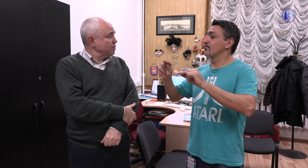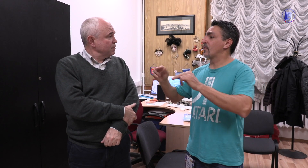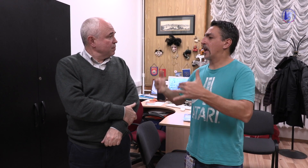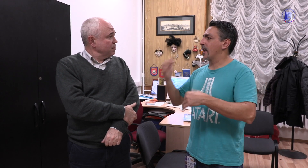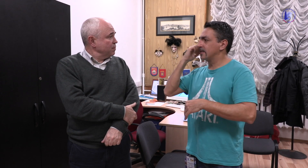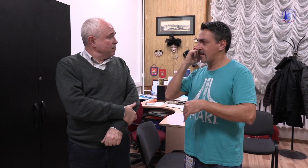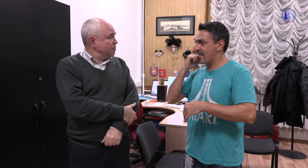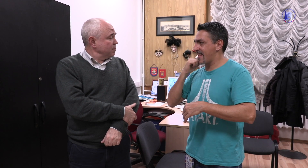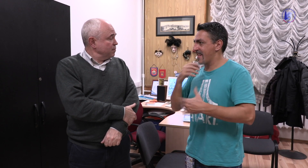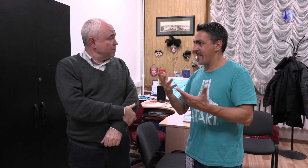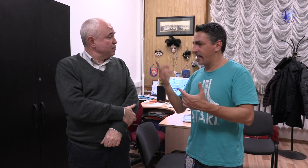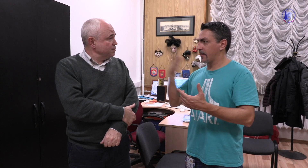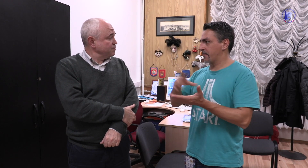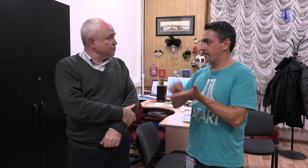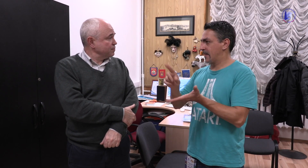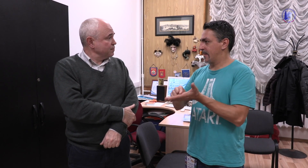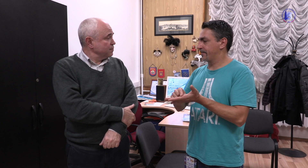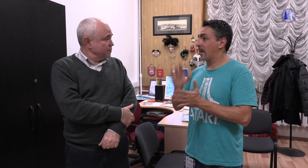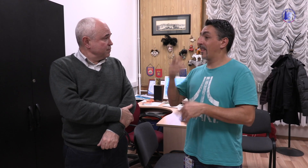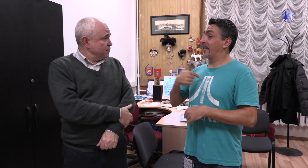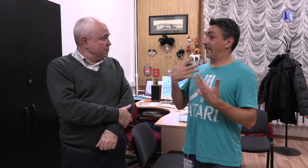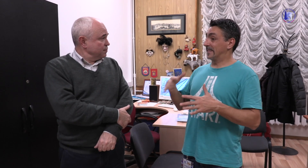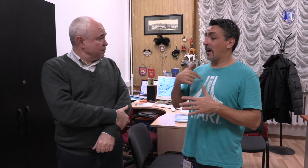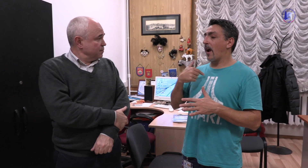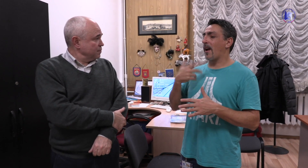Ныне на пенсии.